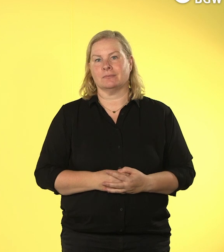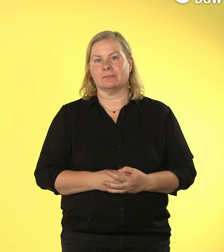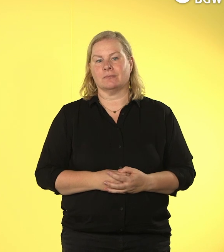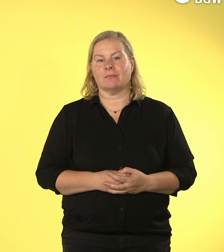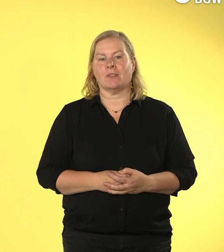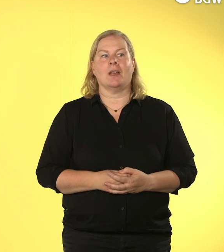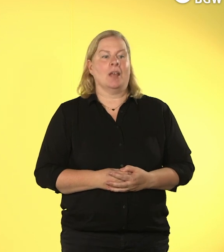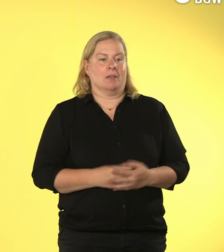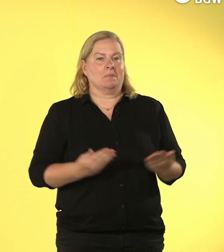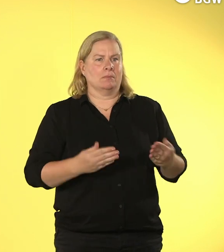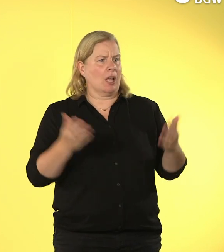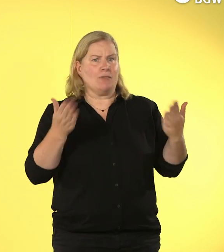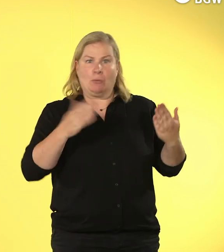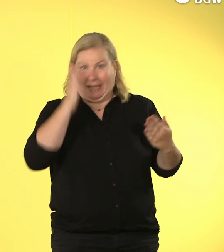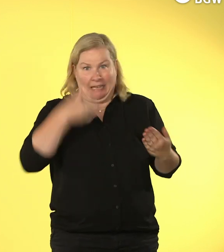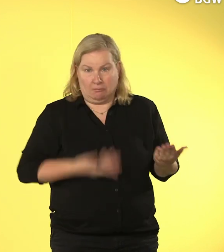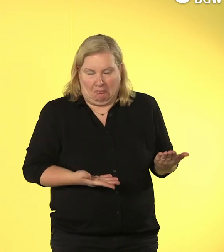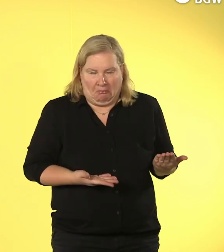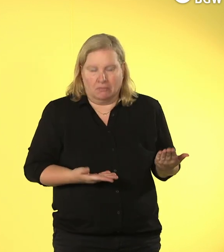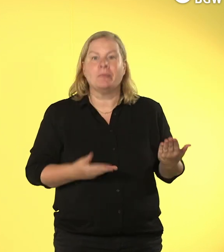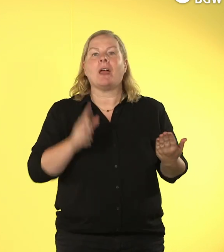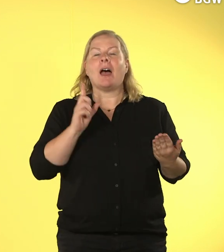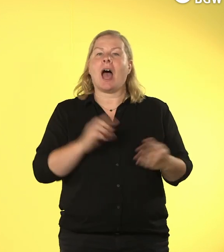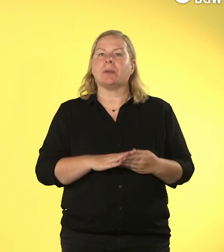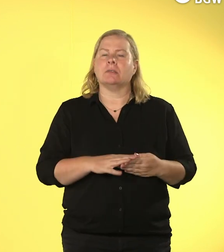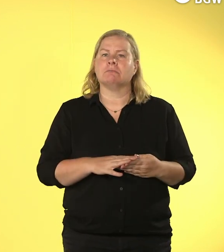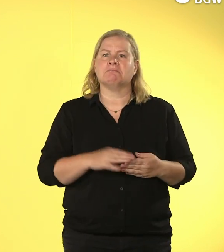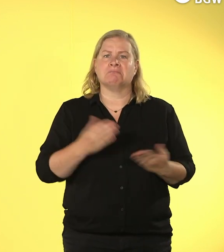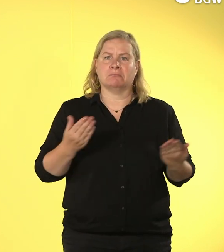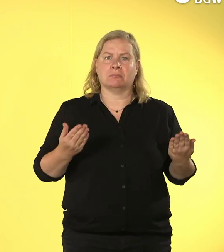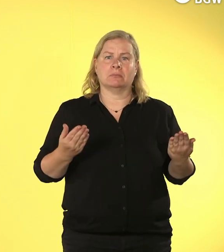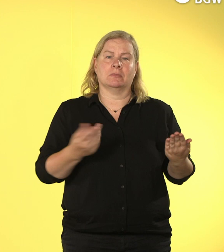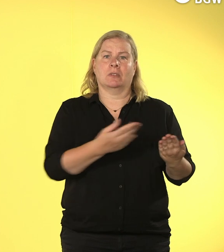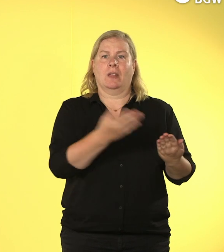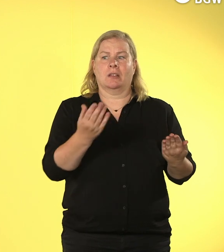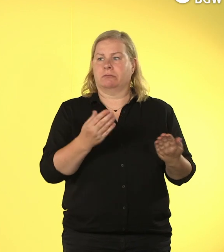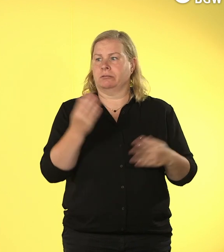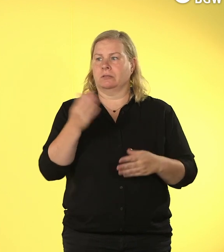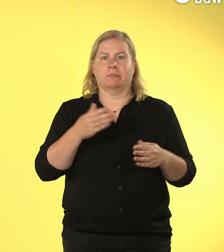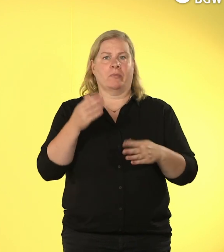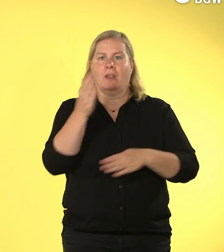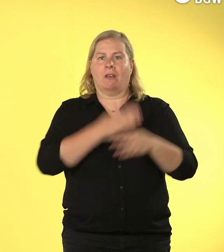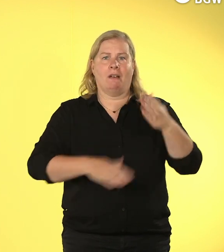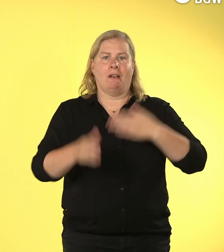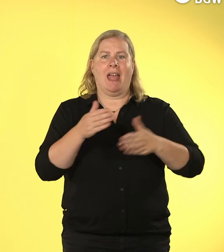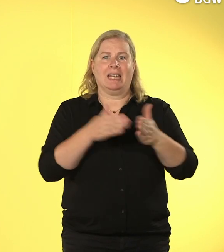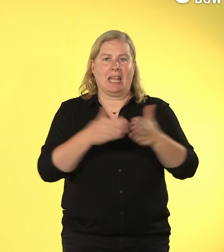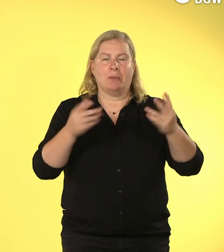Ich kenne diese Werbung nicht, aber jeder von uns hat ja ... Was ist ein Handicap? Ist es eine Brille ein Handicap?